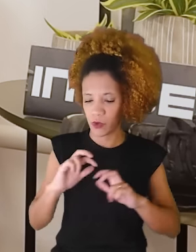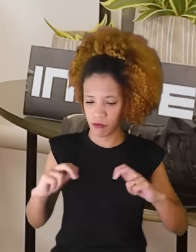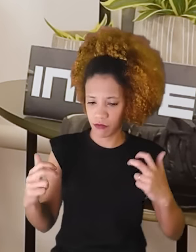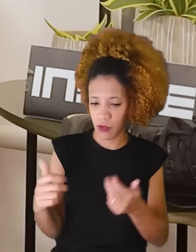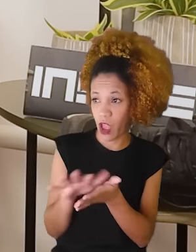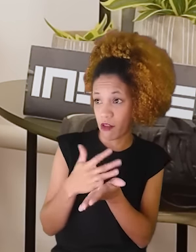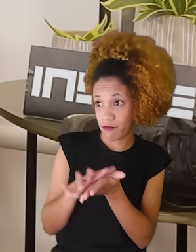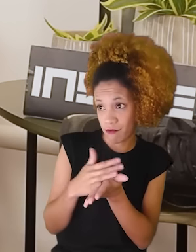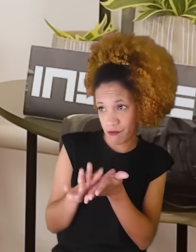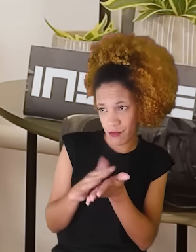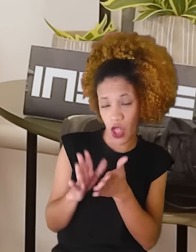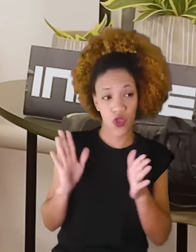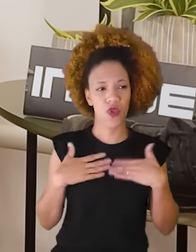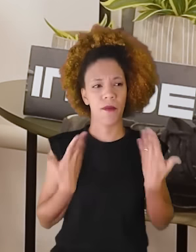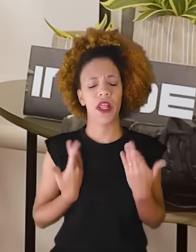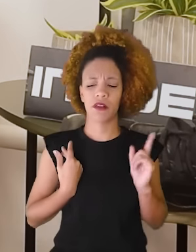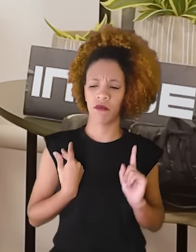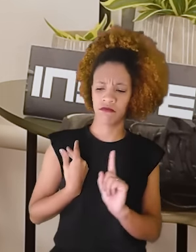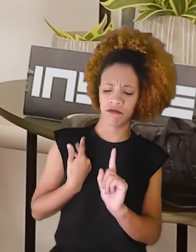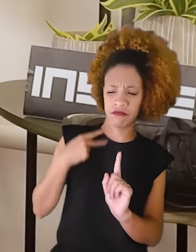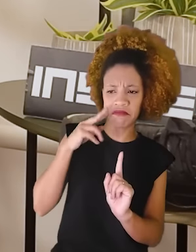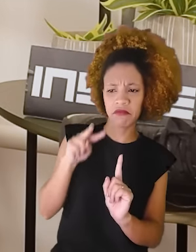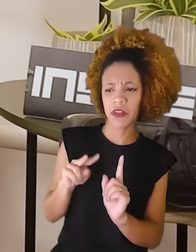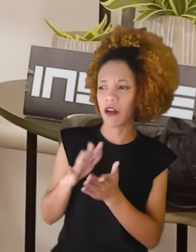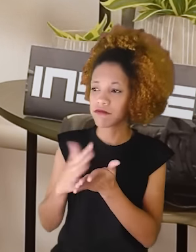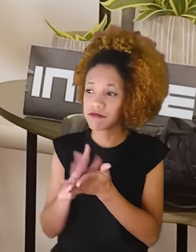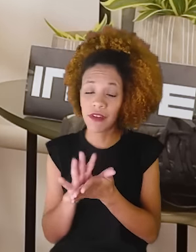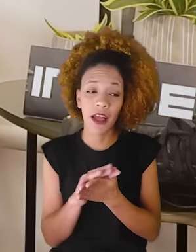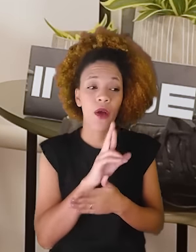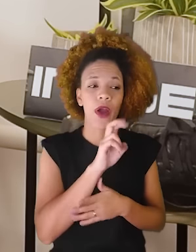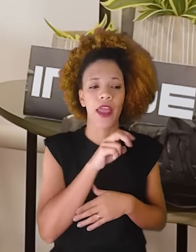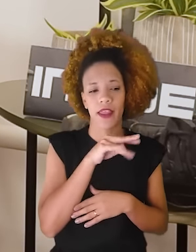fazer surpresa para ele e aí ele chegou lá vi o Mumuzinho cantando com o Renato da Rocinha também